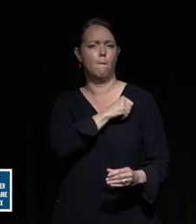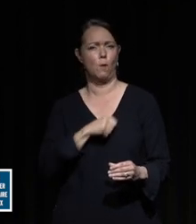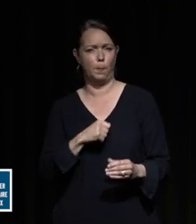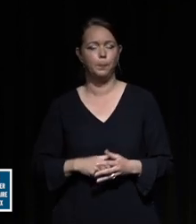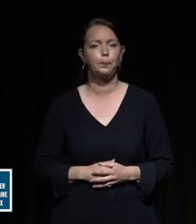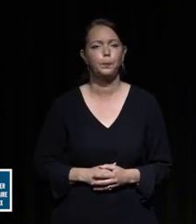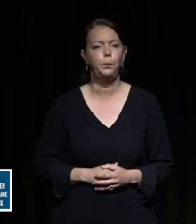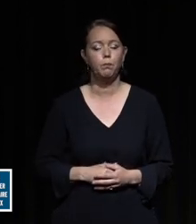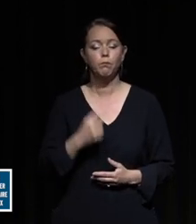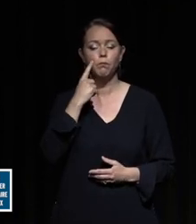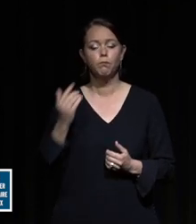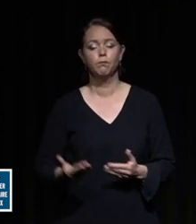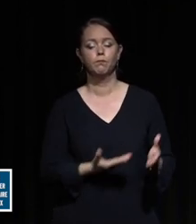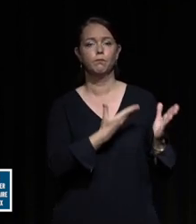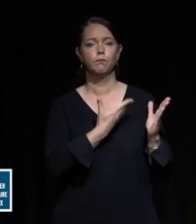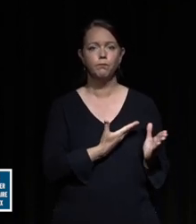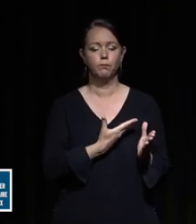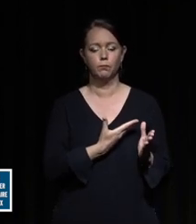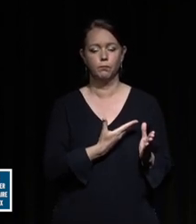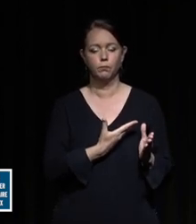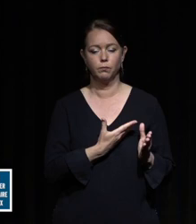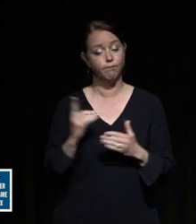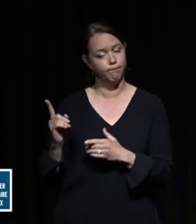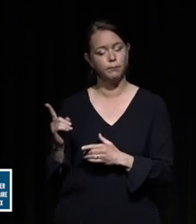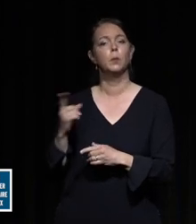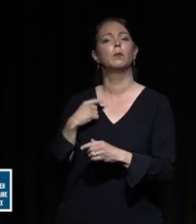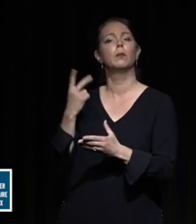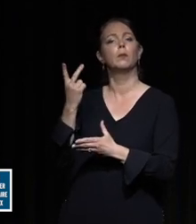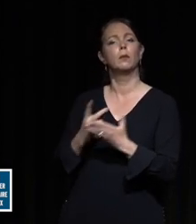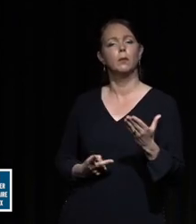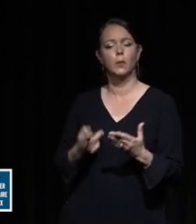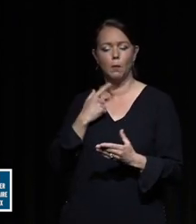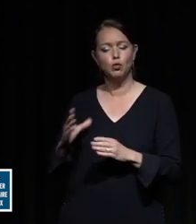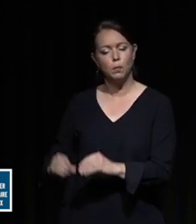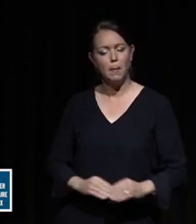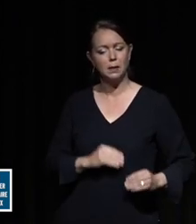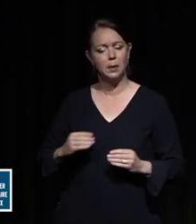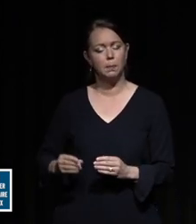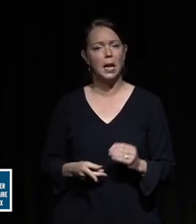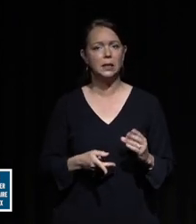sur ce schéma finalement là les localisations préférentielles sur une photo qui elle même est